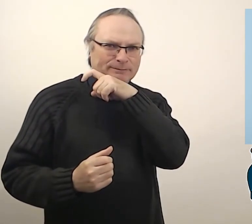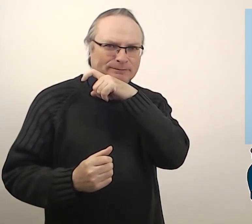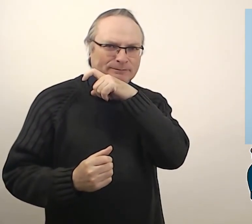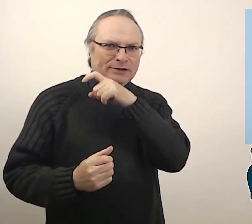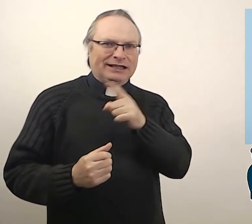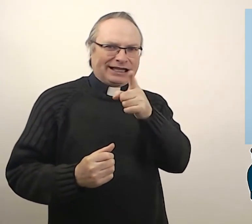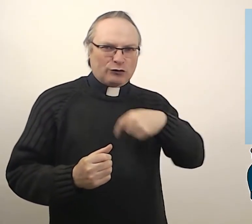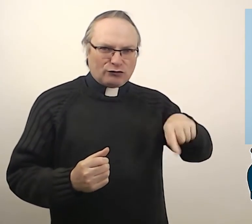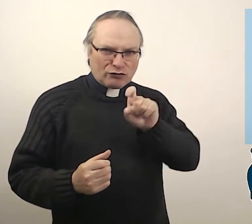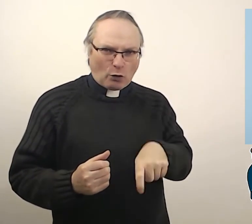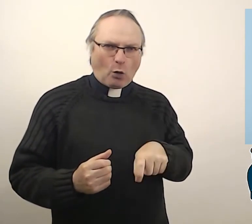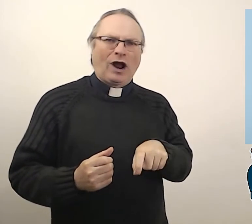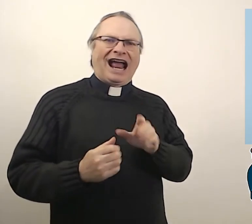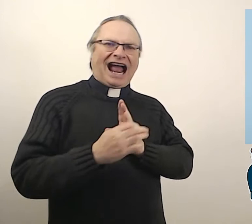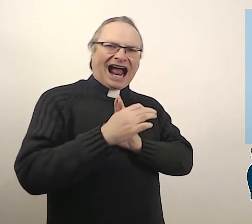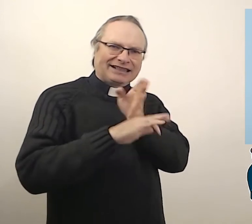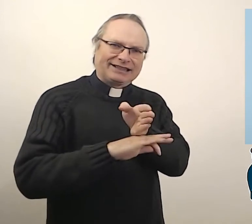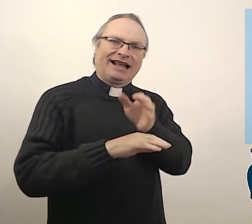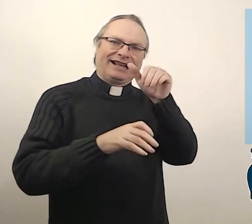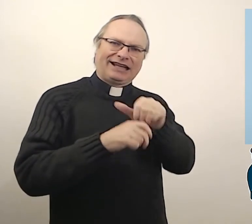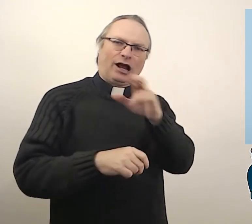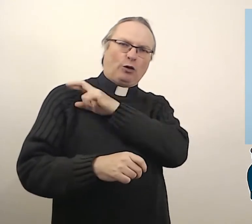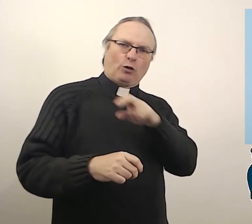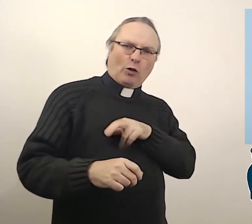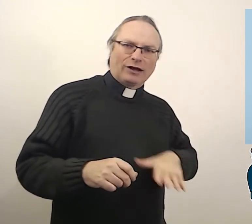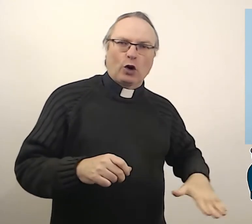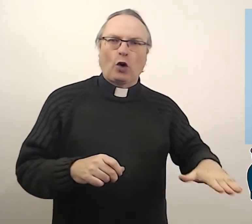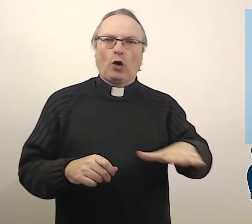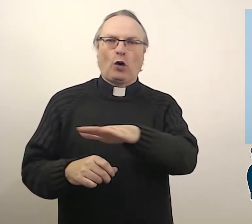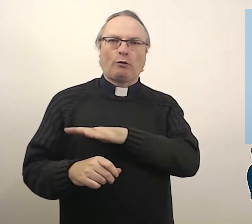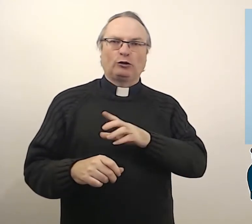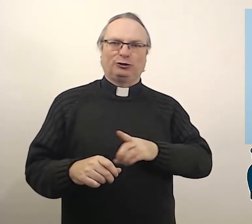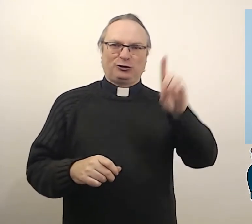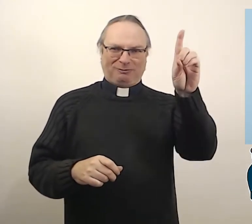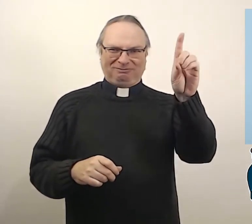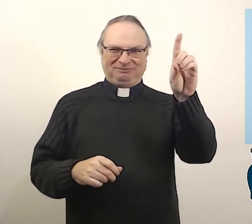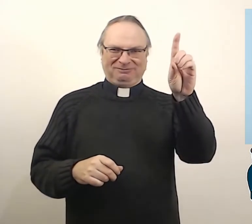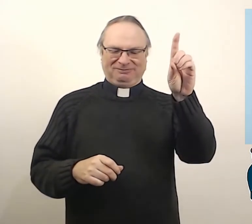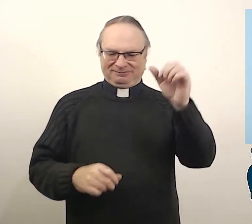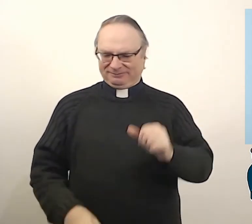qu'il nous faut entrer dans le royaume de Dieu.»